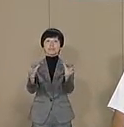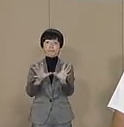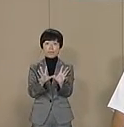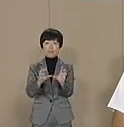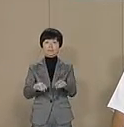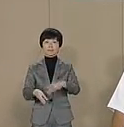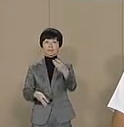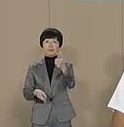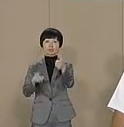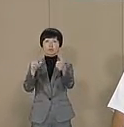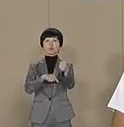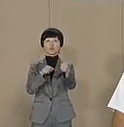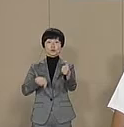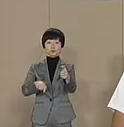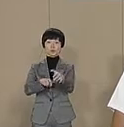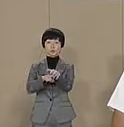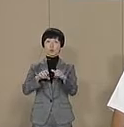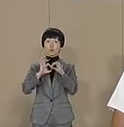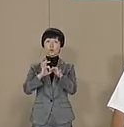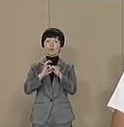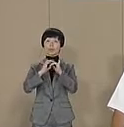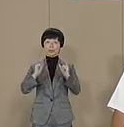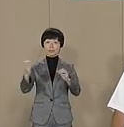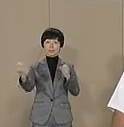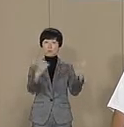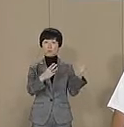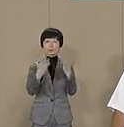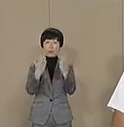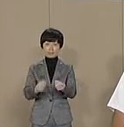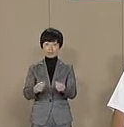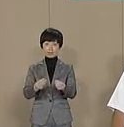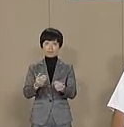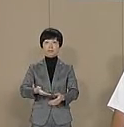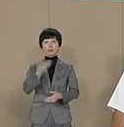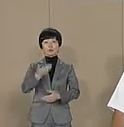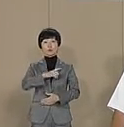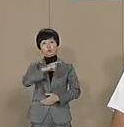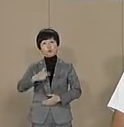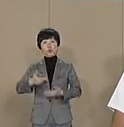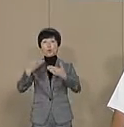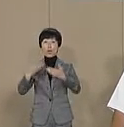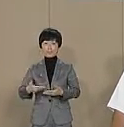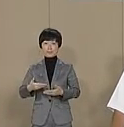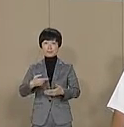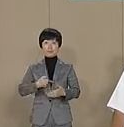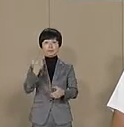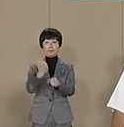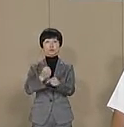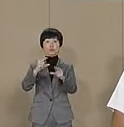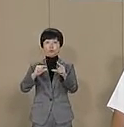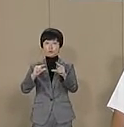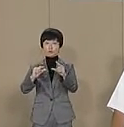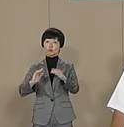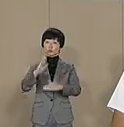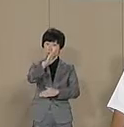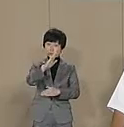農業関係者と懇談し 食料の安全と 自給率の高上 そして 都市農業の振興で